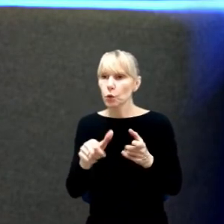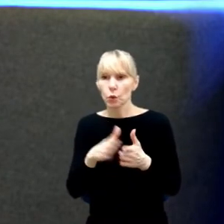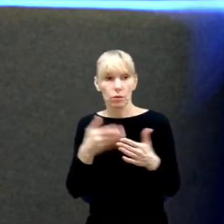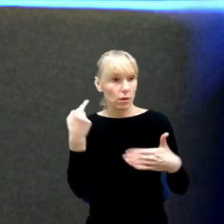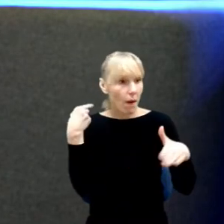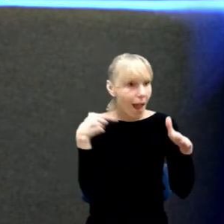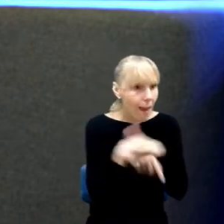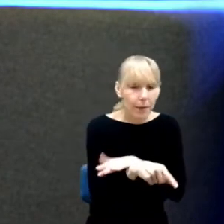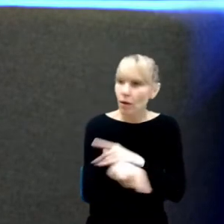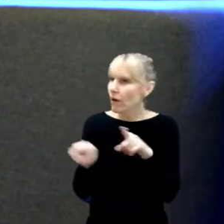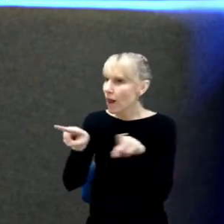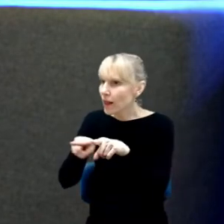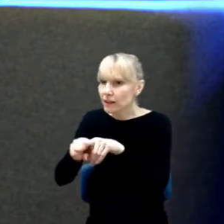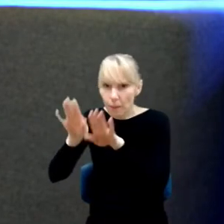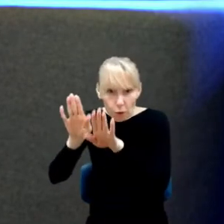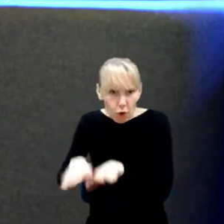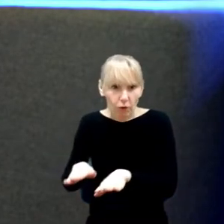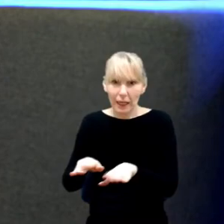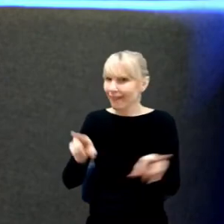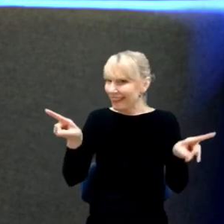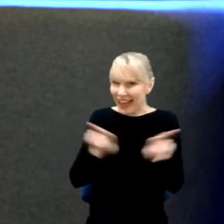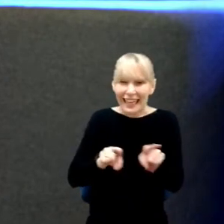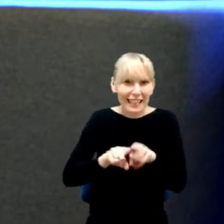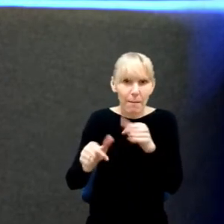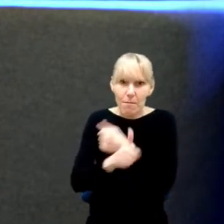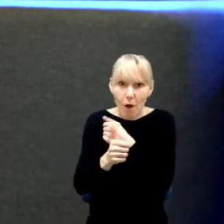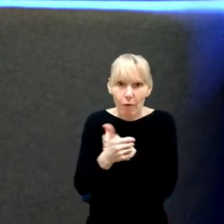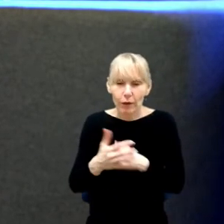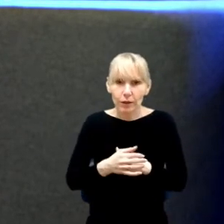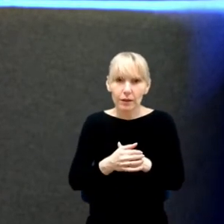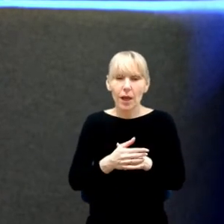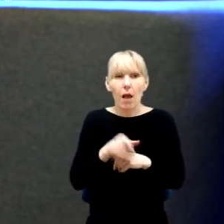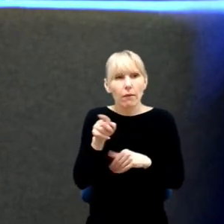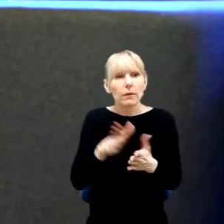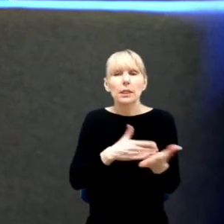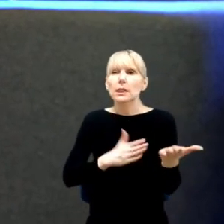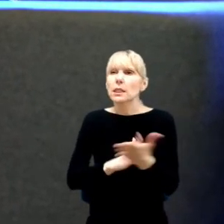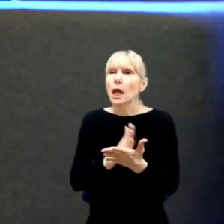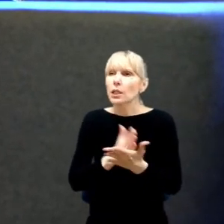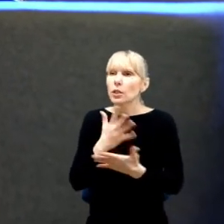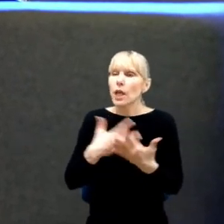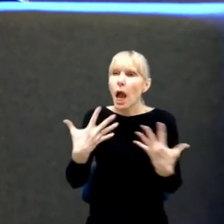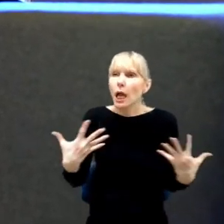W zależności jak silnie na przykład czują związek z lokalnością.